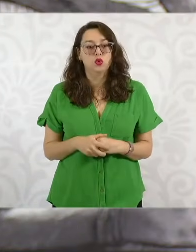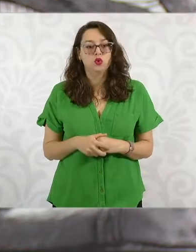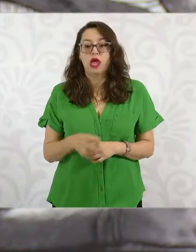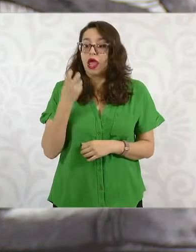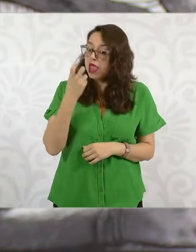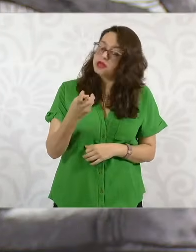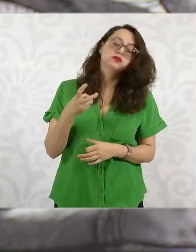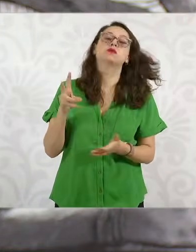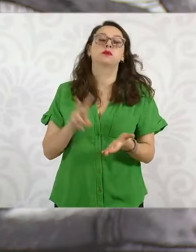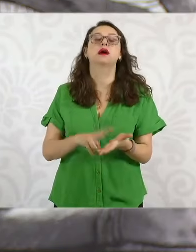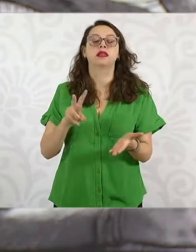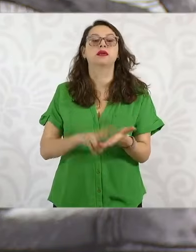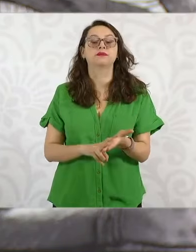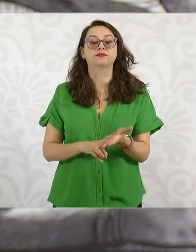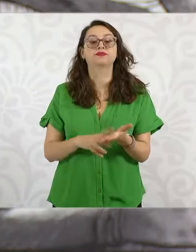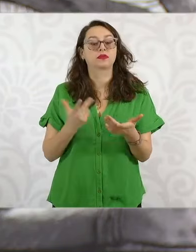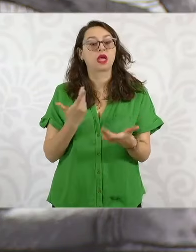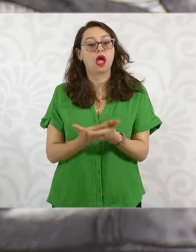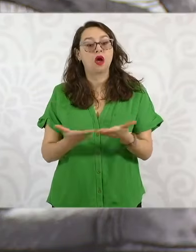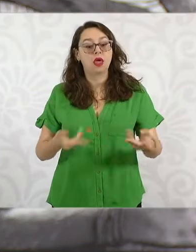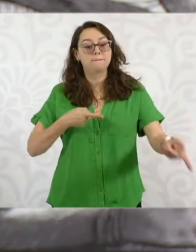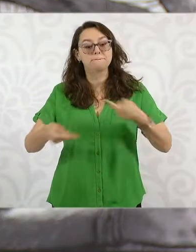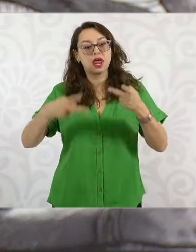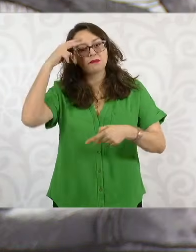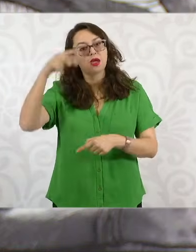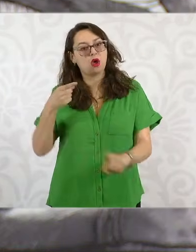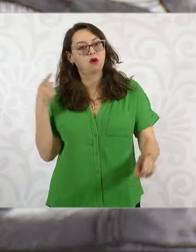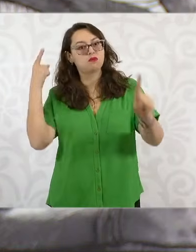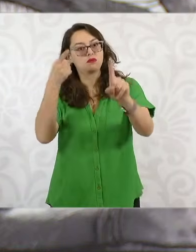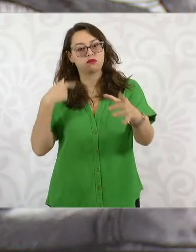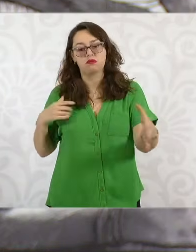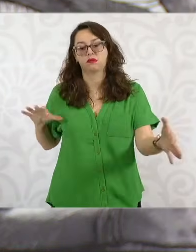y en alineación con los objetivos del plan México, estamos anunciando la inversión de cerca de 1000